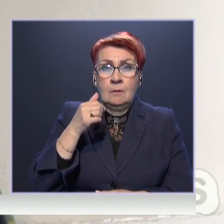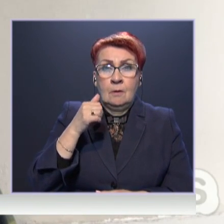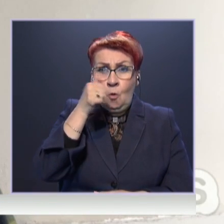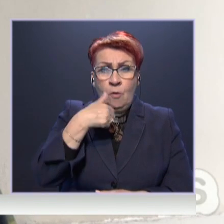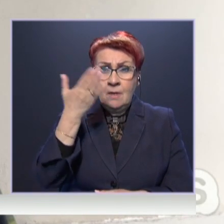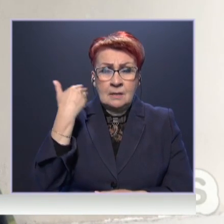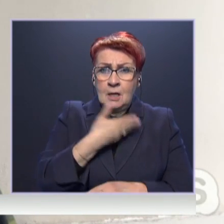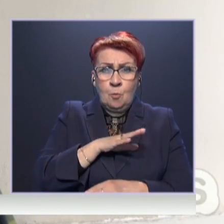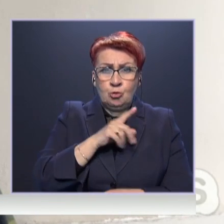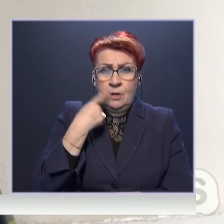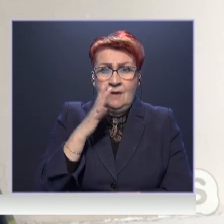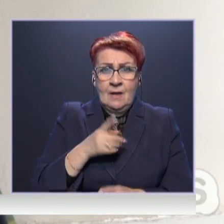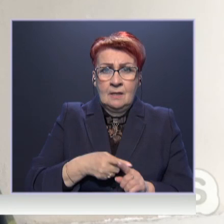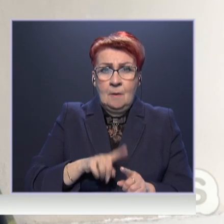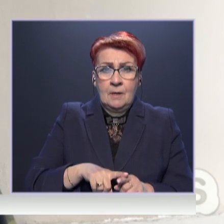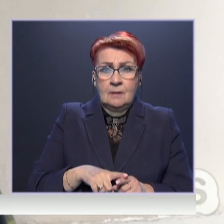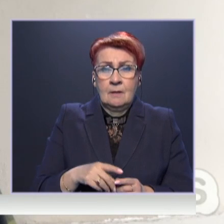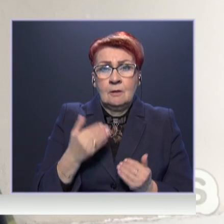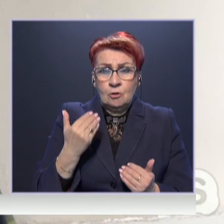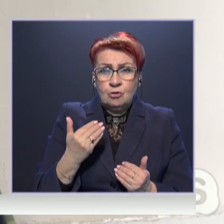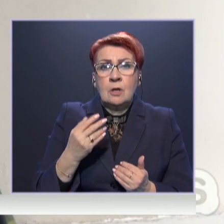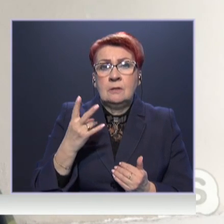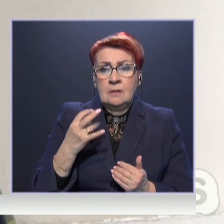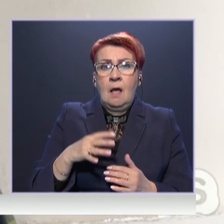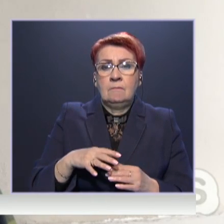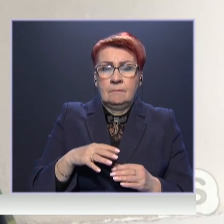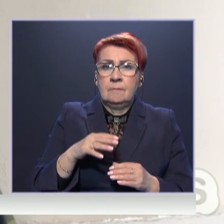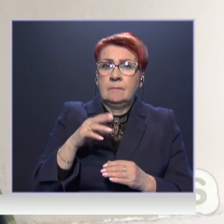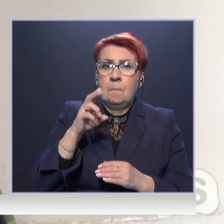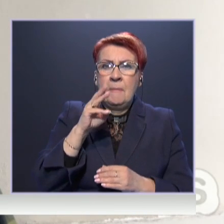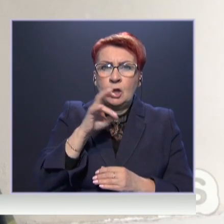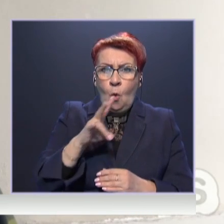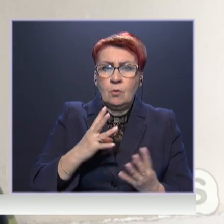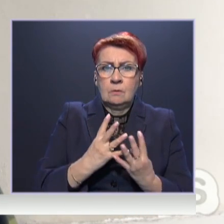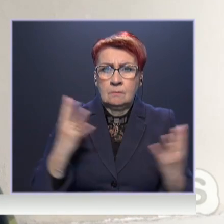стабильные стены на бетон на металл проволоки возводят